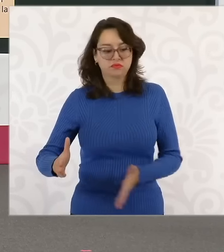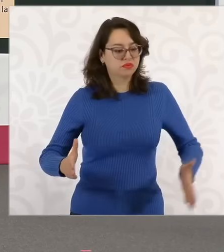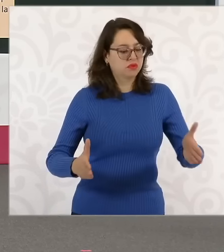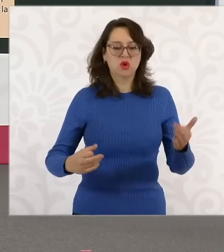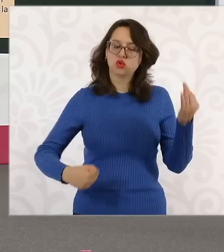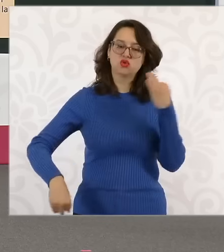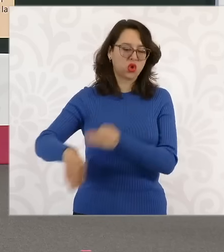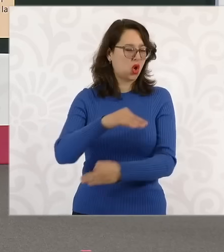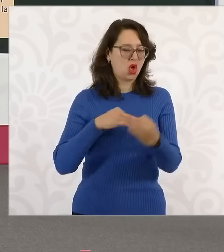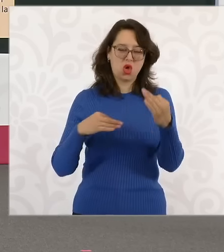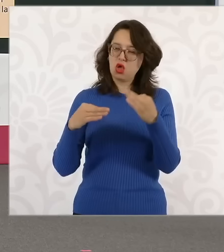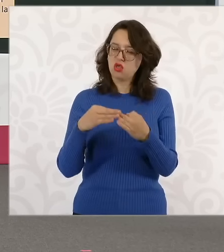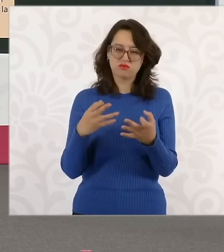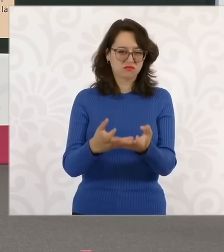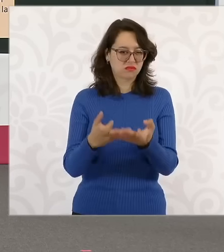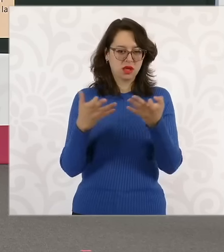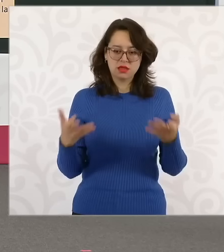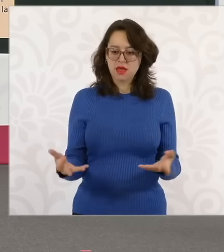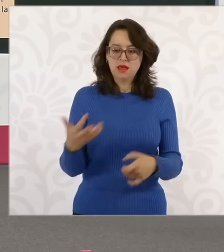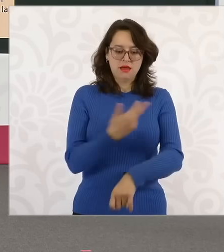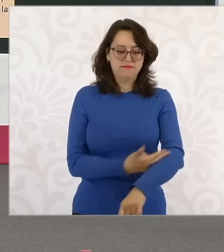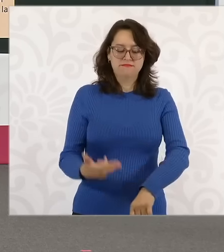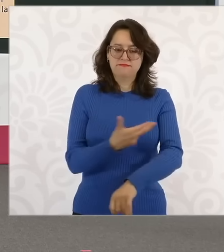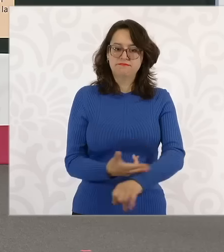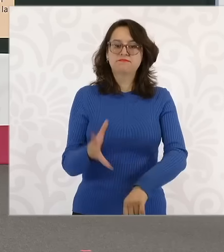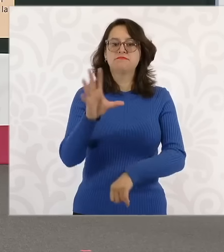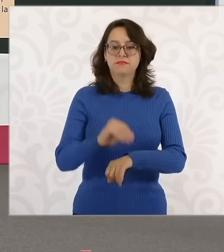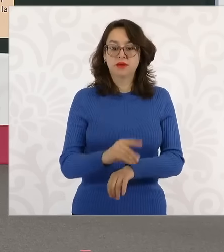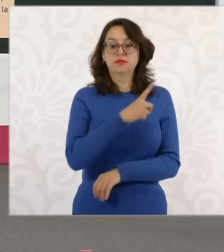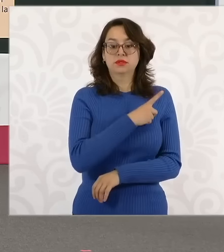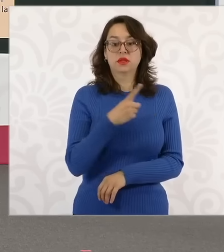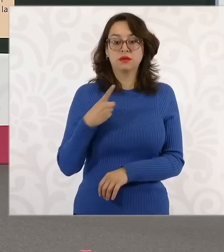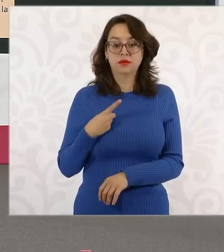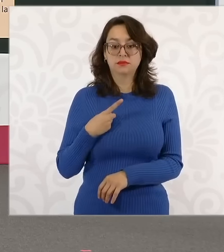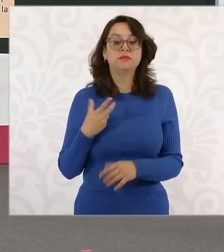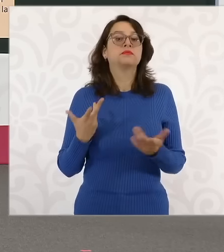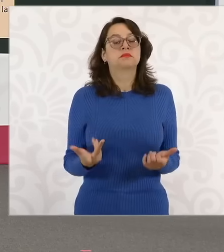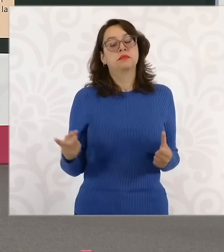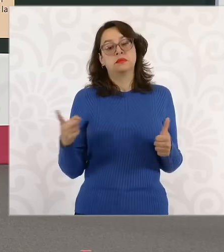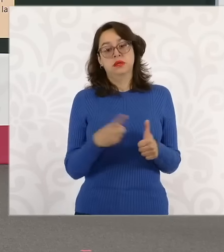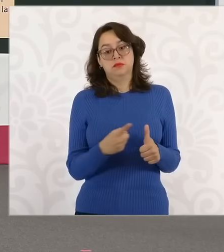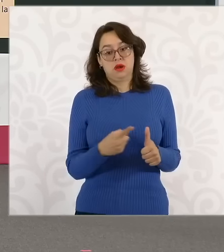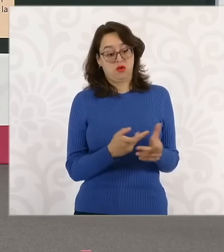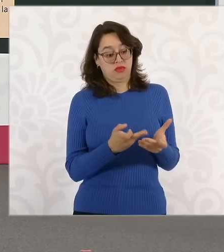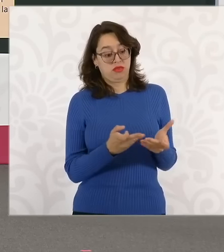sobre la base del derecho de vía histórico, que pueden ver aquí una imagen muy muy importante de